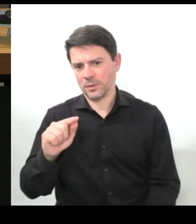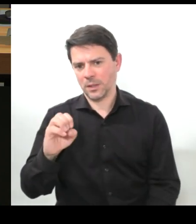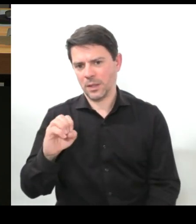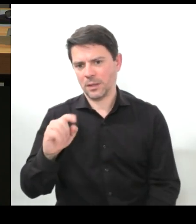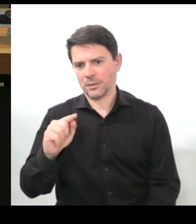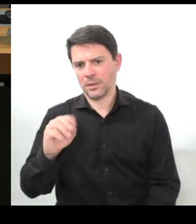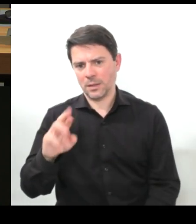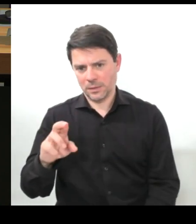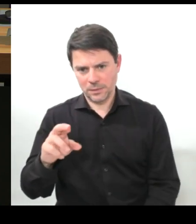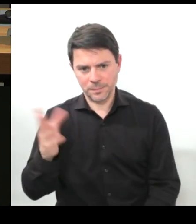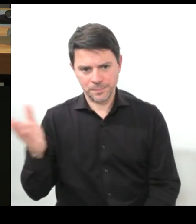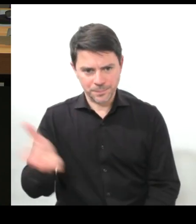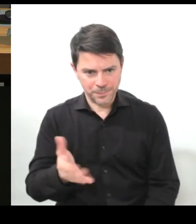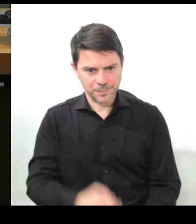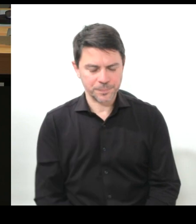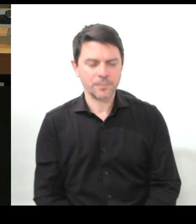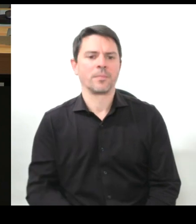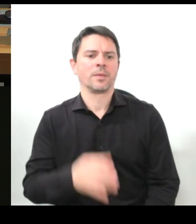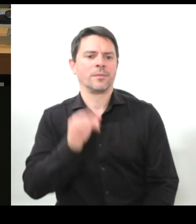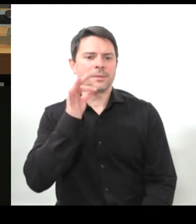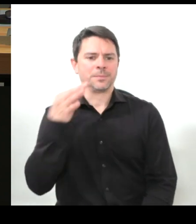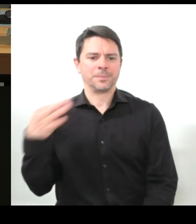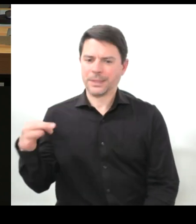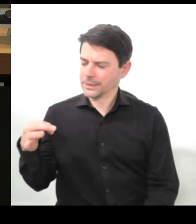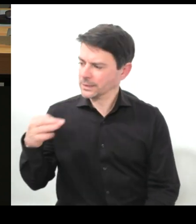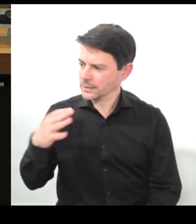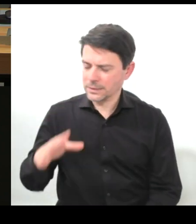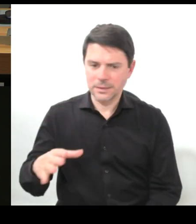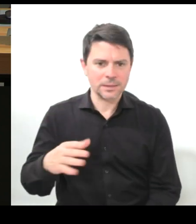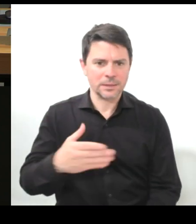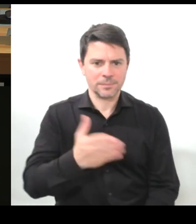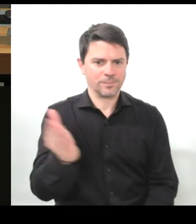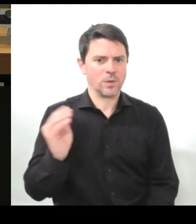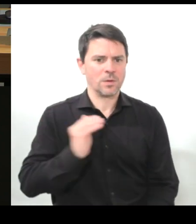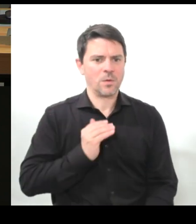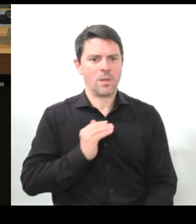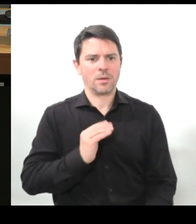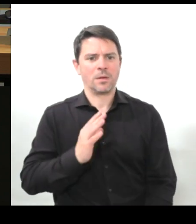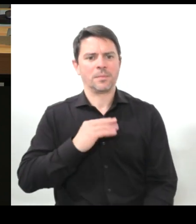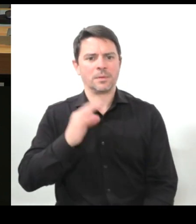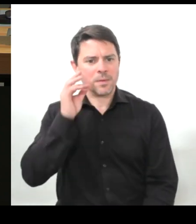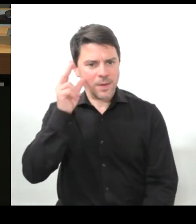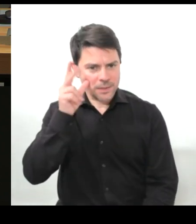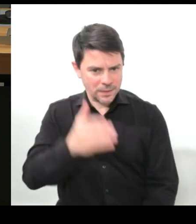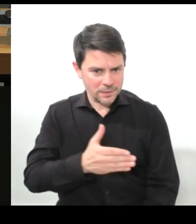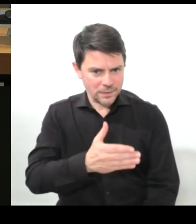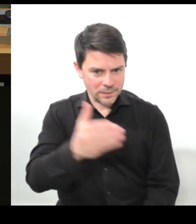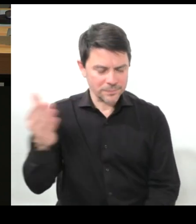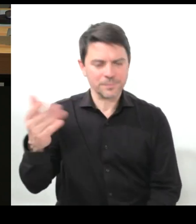nicht-veränderbaren Gesetz spre. Ich erspare es Ihnen jetzt die gleiche Rede noch einmal zu halten, die wir vor sechs Wochen gehalten haben.